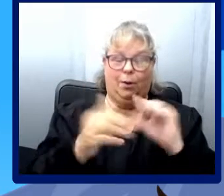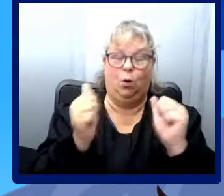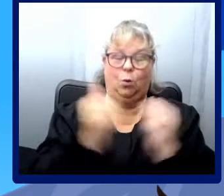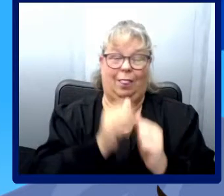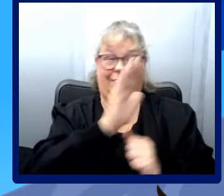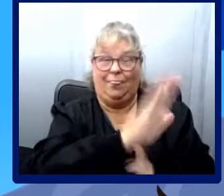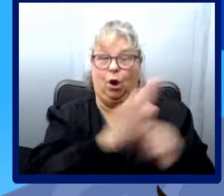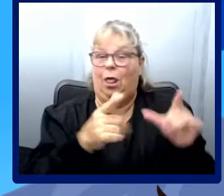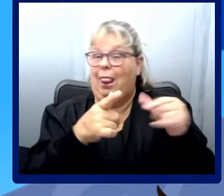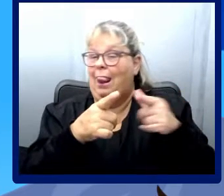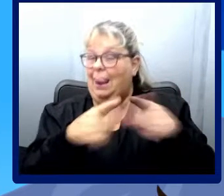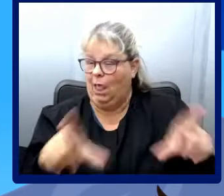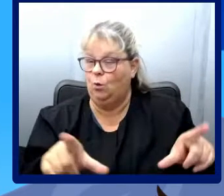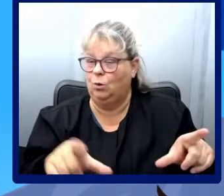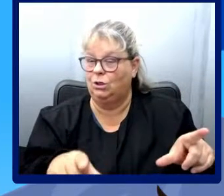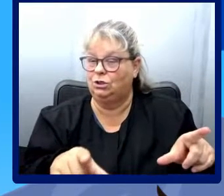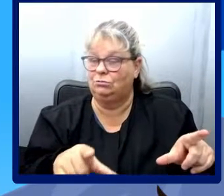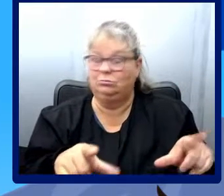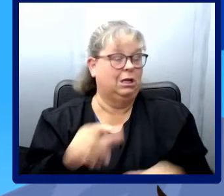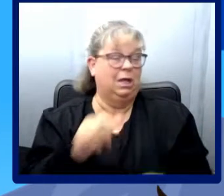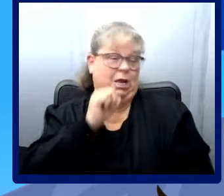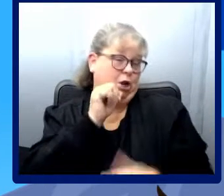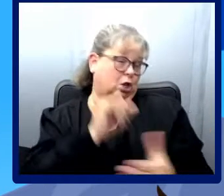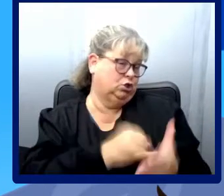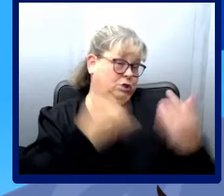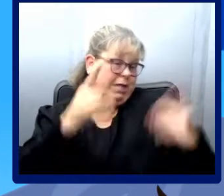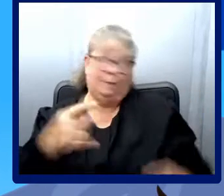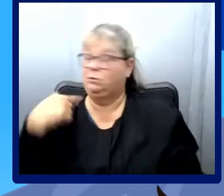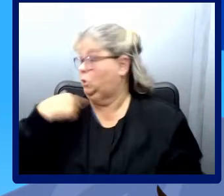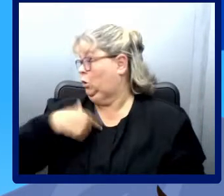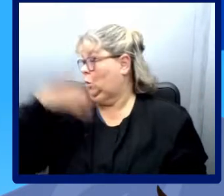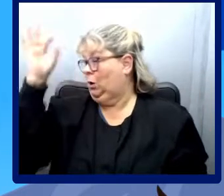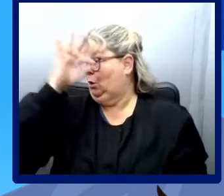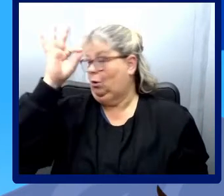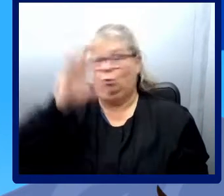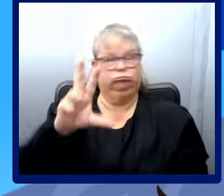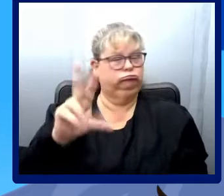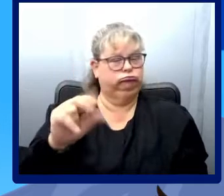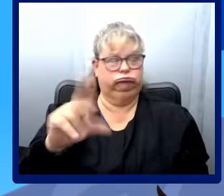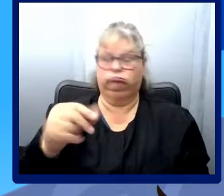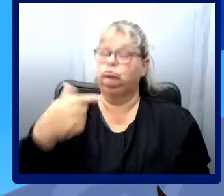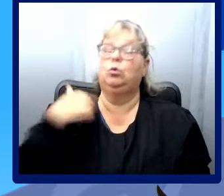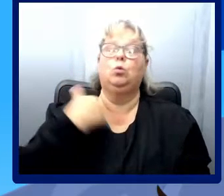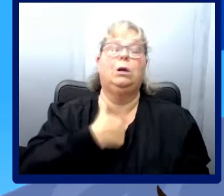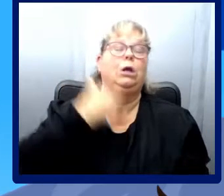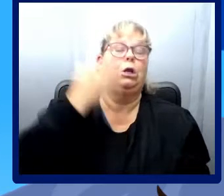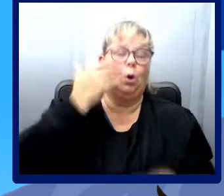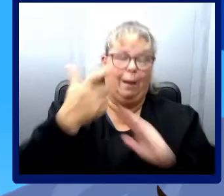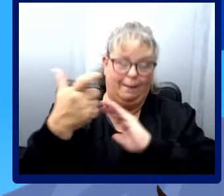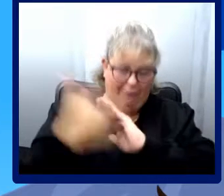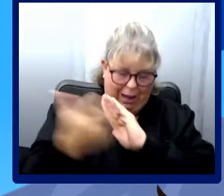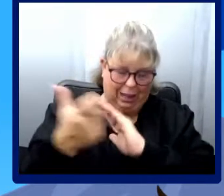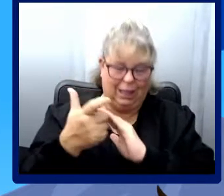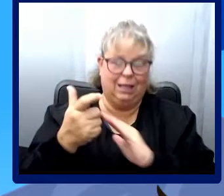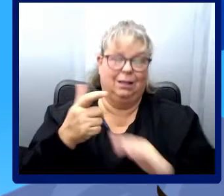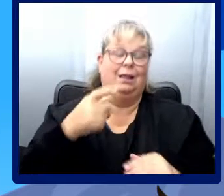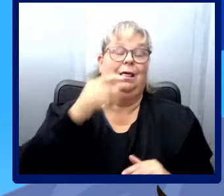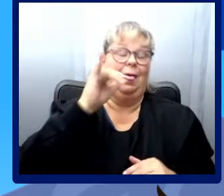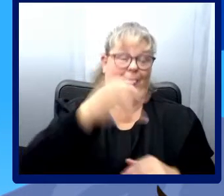Entonces no es que el error simplemente ocurra y no sabemos qué hacer a continuación. El correo electrónico es enviado ya sea al administrador